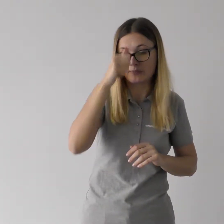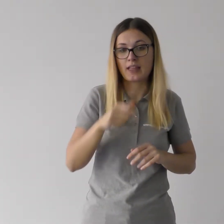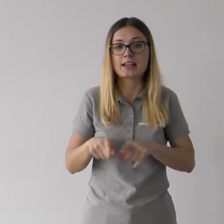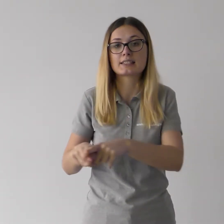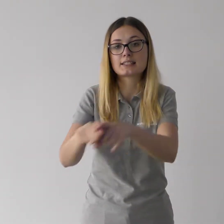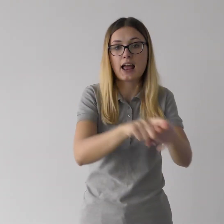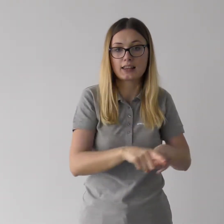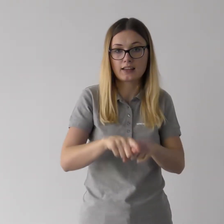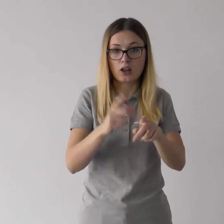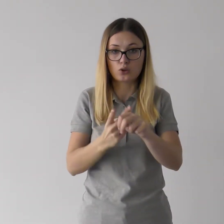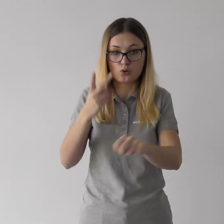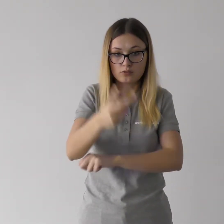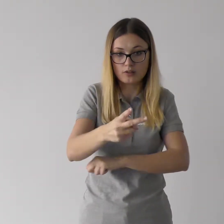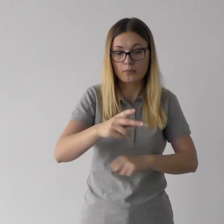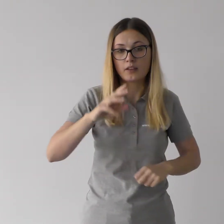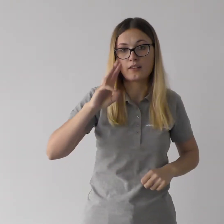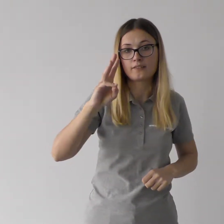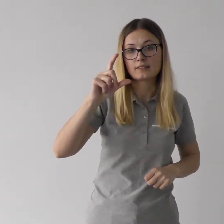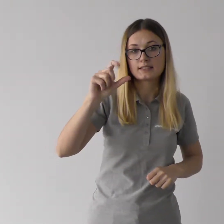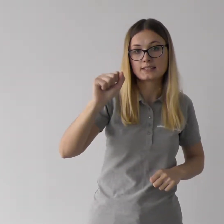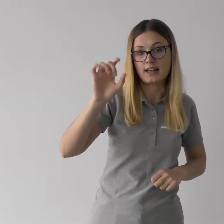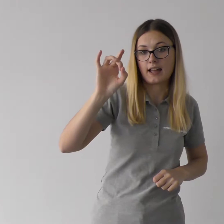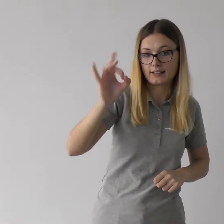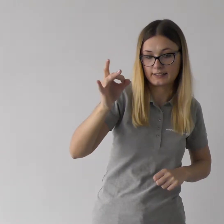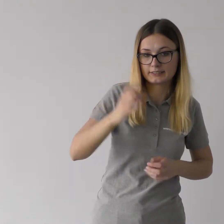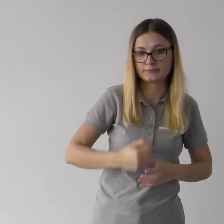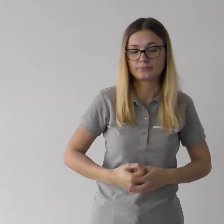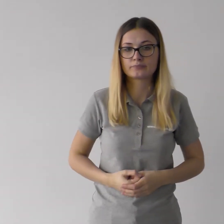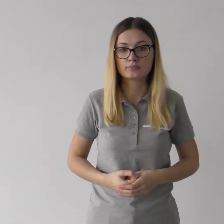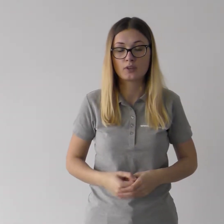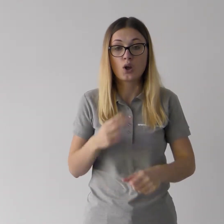„standard dostępności – WCAG”.